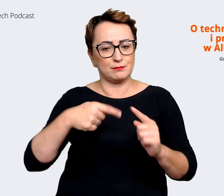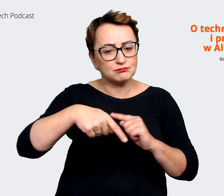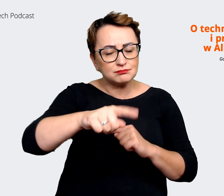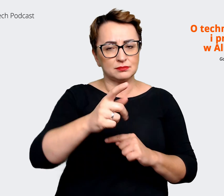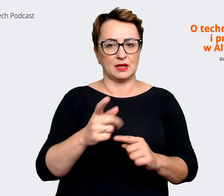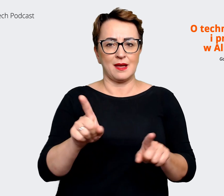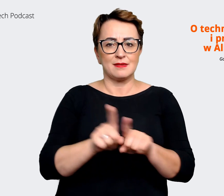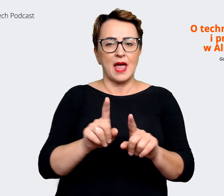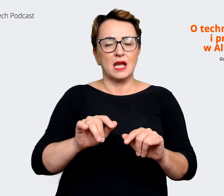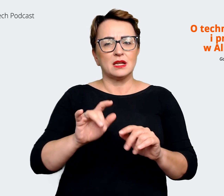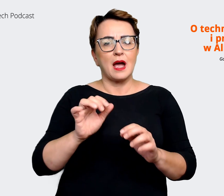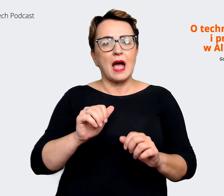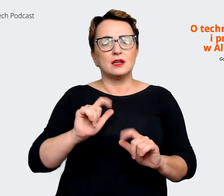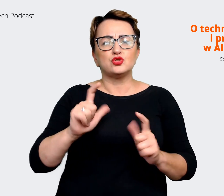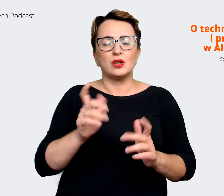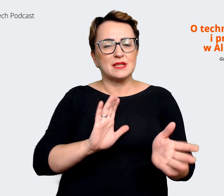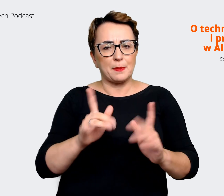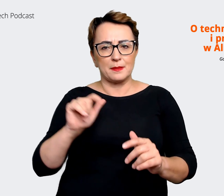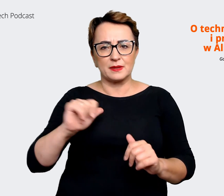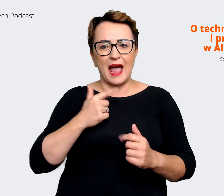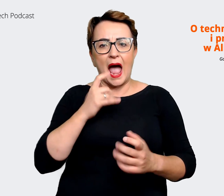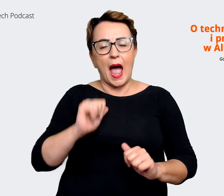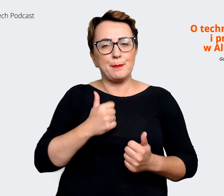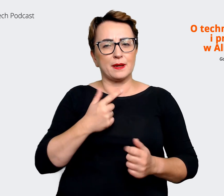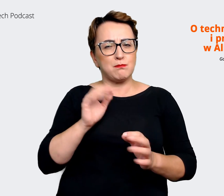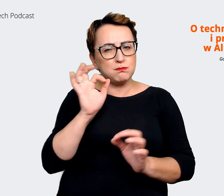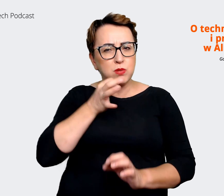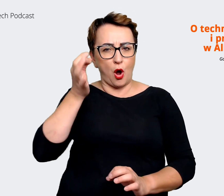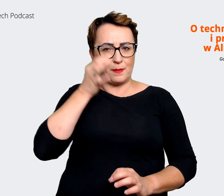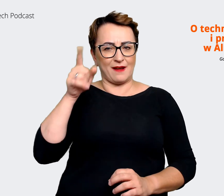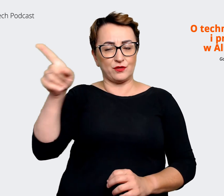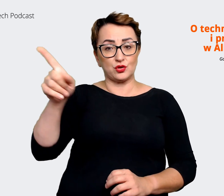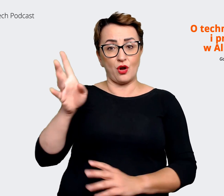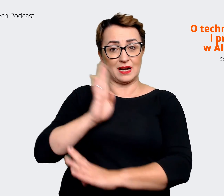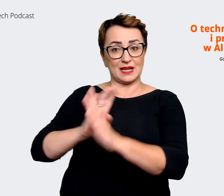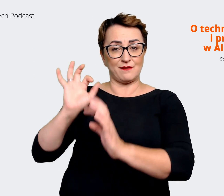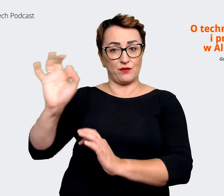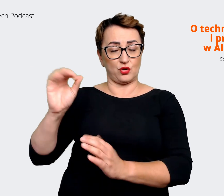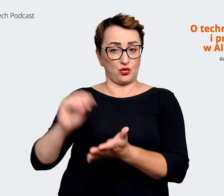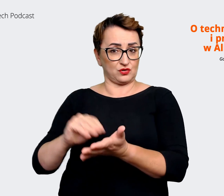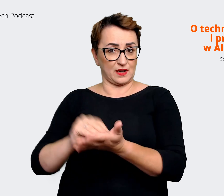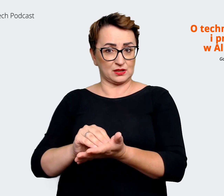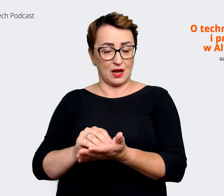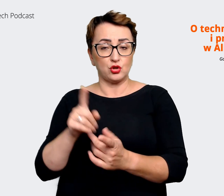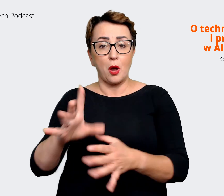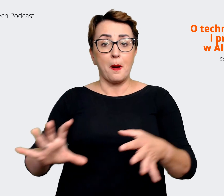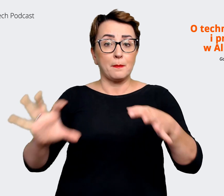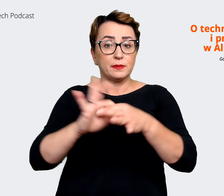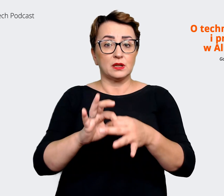żeby poprawić ten user experience, który nie jest związany stricte z rozwojem funkcjonalności,